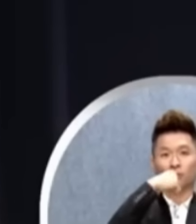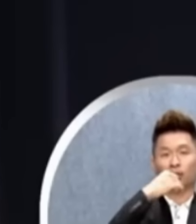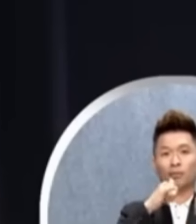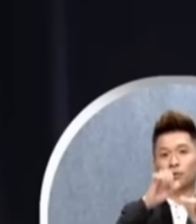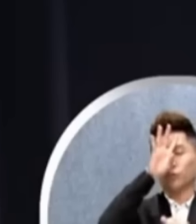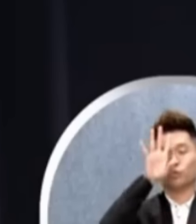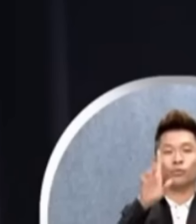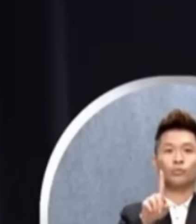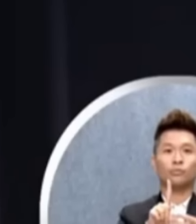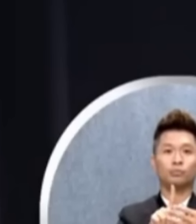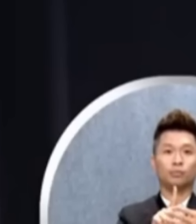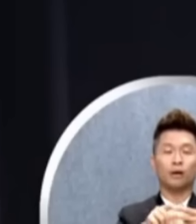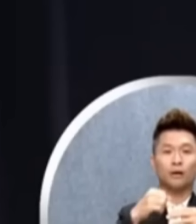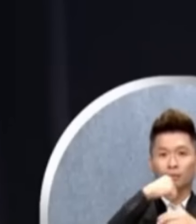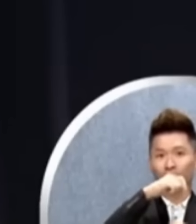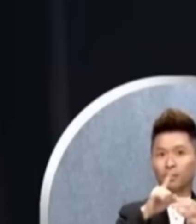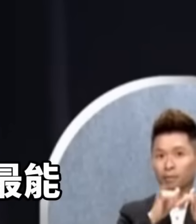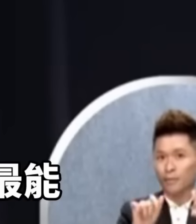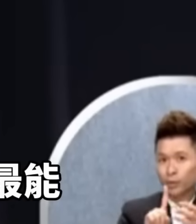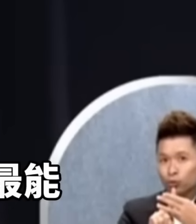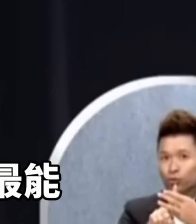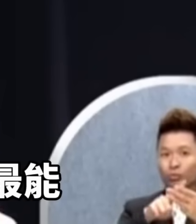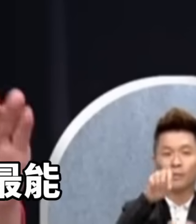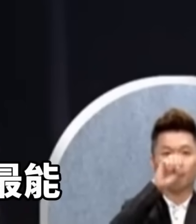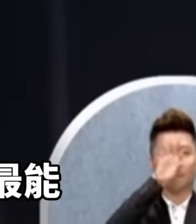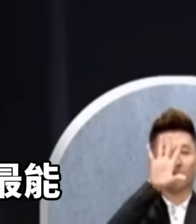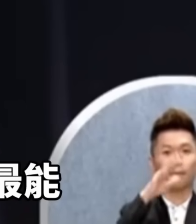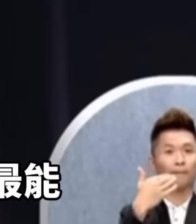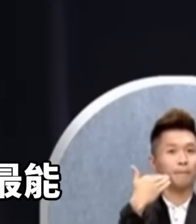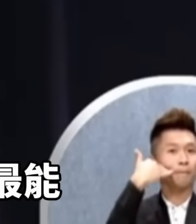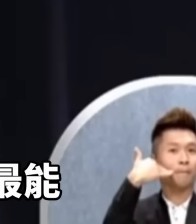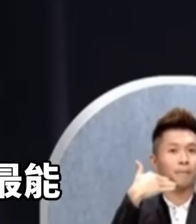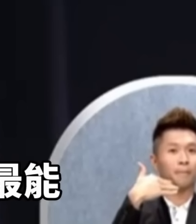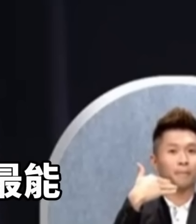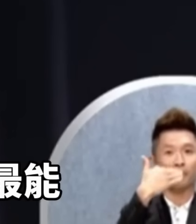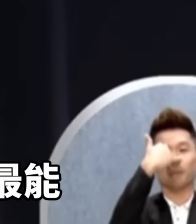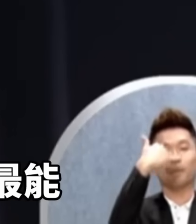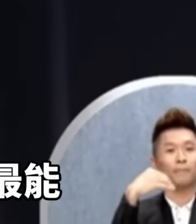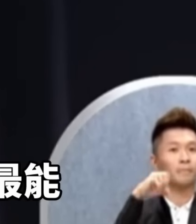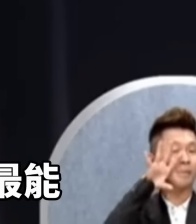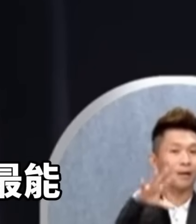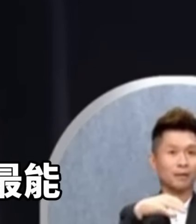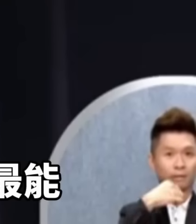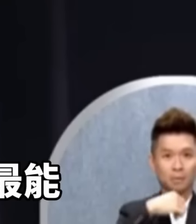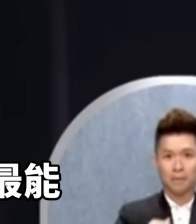我們選舉了60年 我們認為華人地區最成熟 最穩健 最能